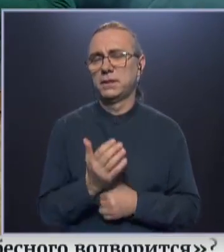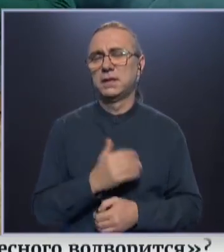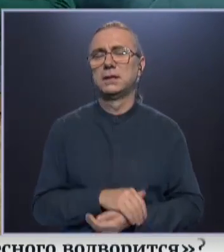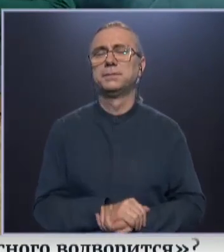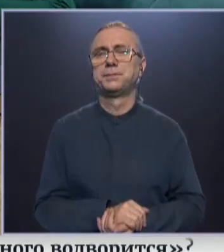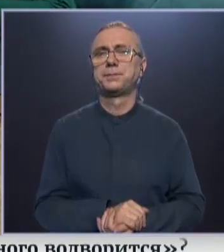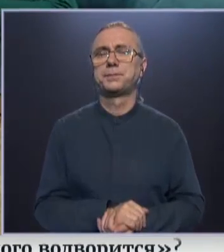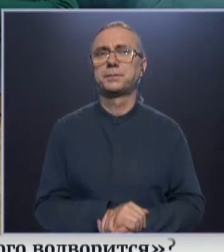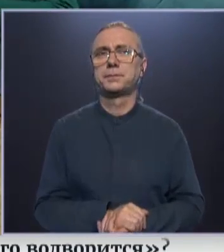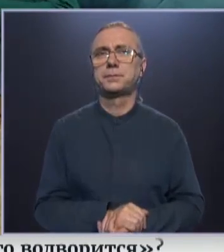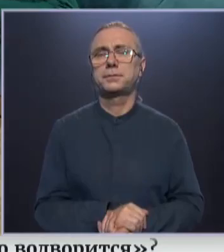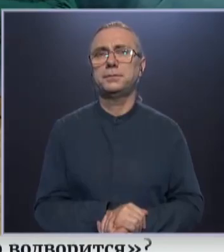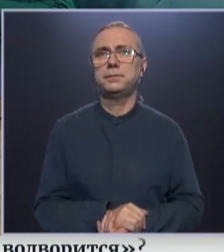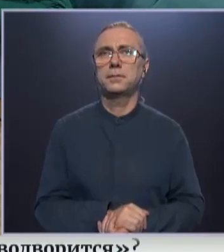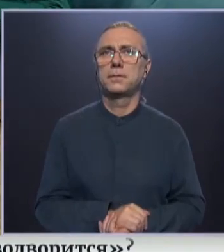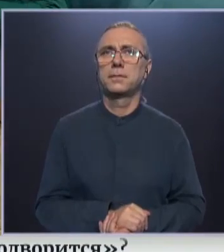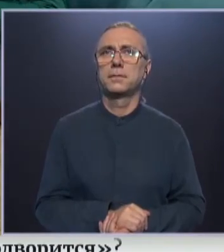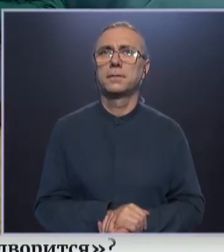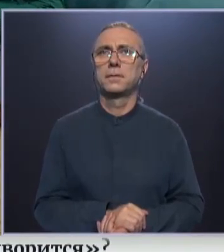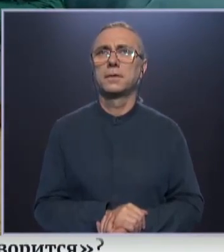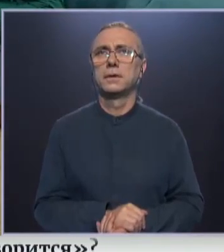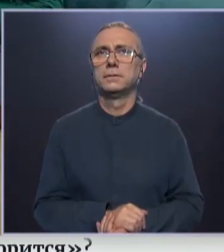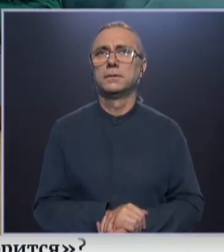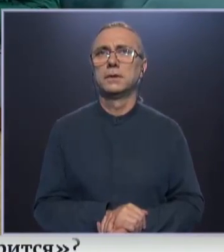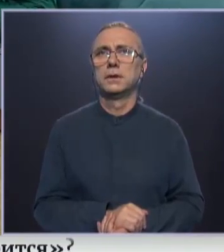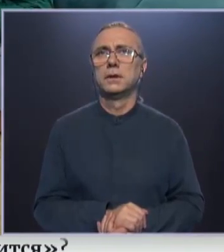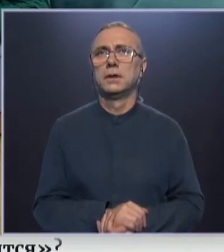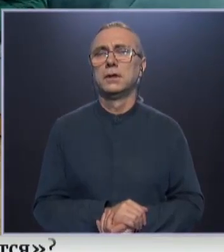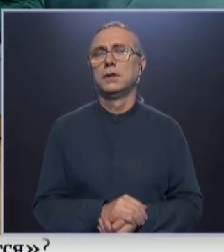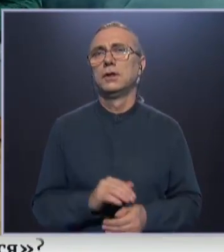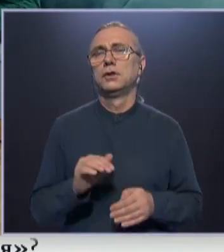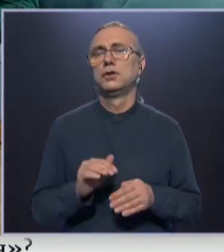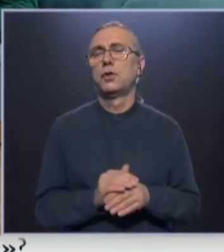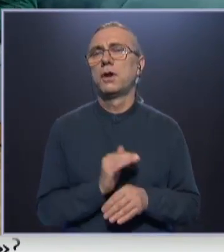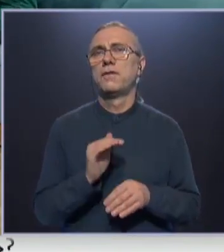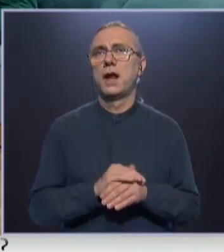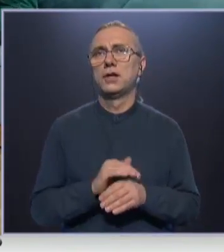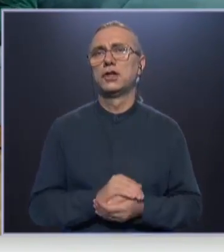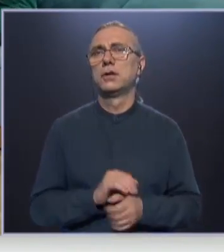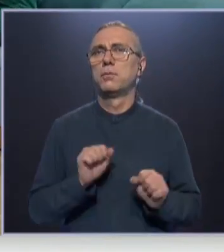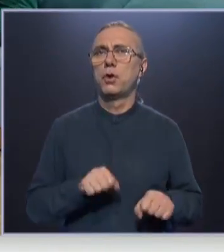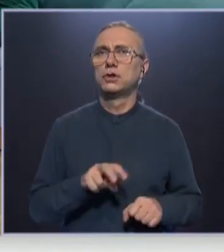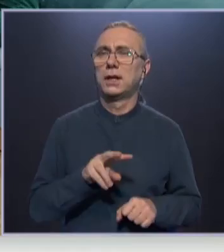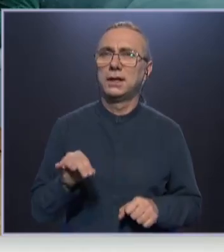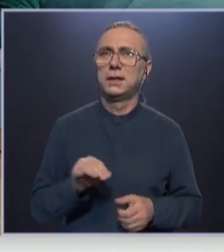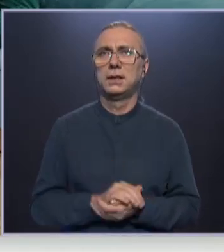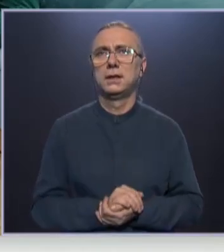Всем добрый вечер Батюшка добрый вечер ведущая у меня такой вопрос Можно ли заменять припев в каноне